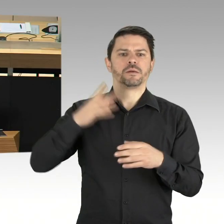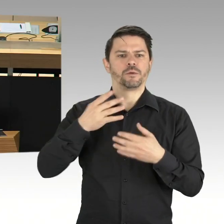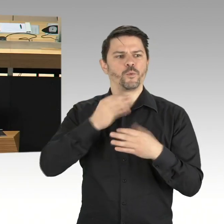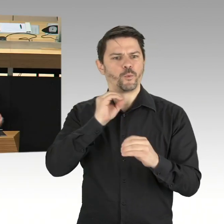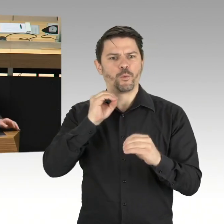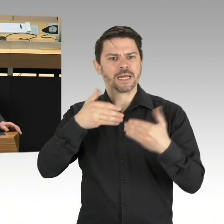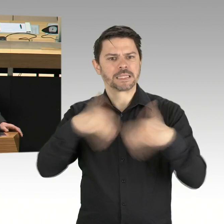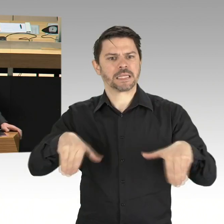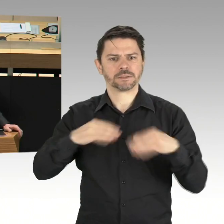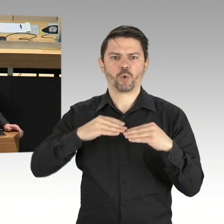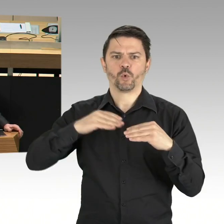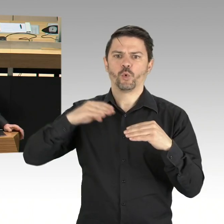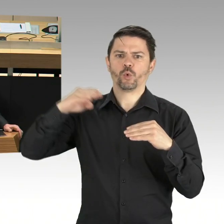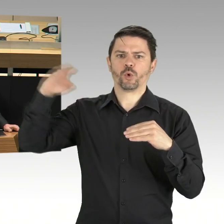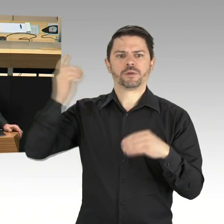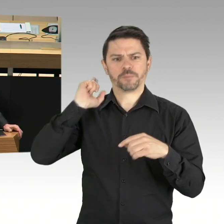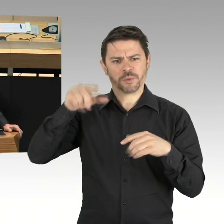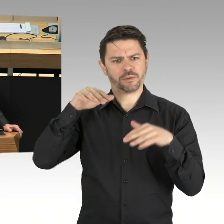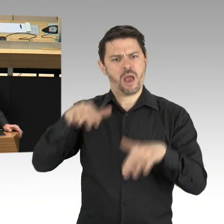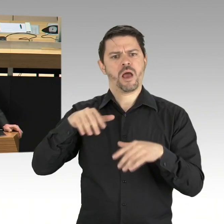an die Wand gemalt worden sind.